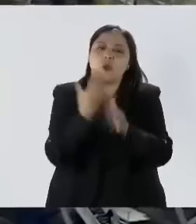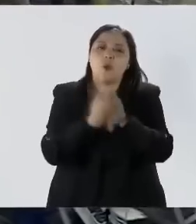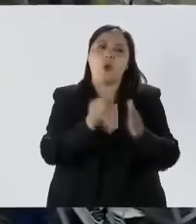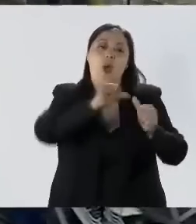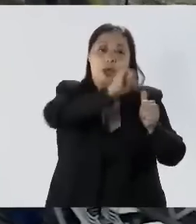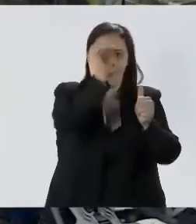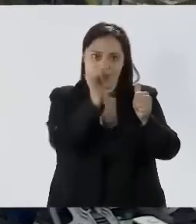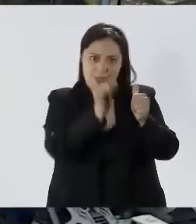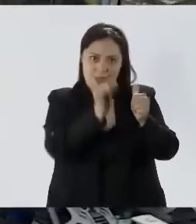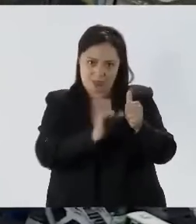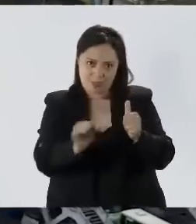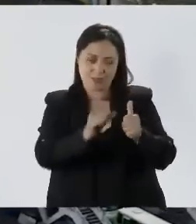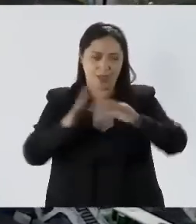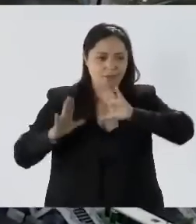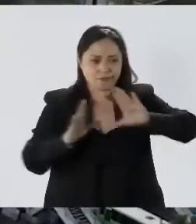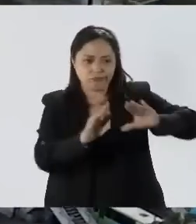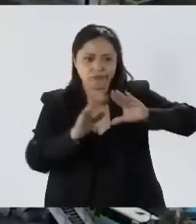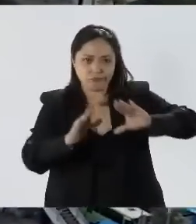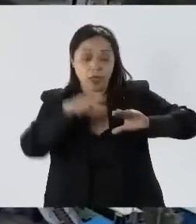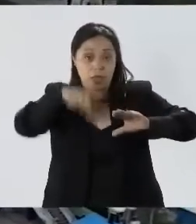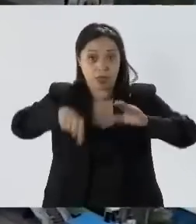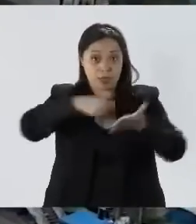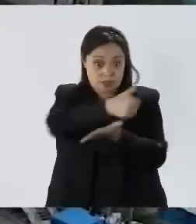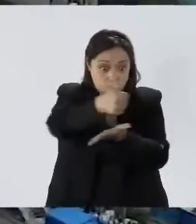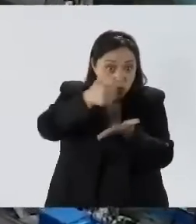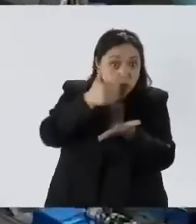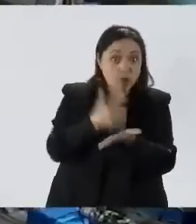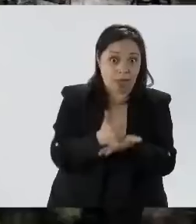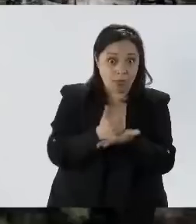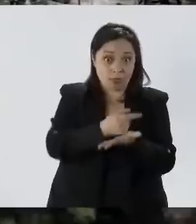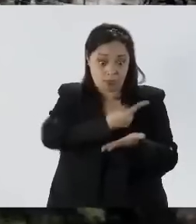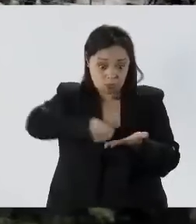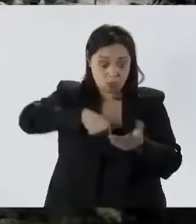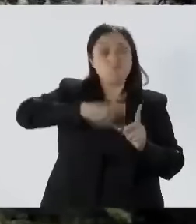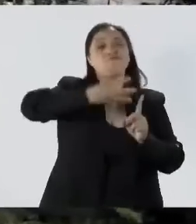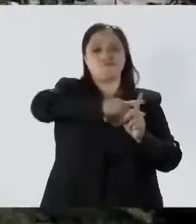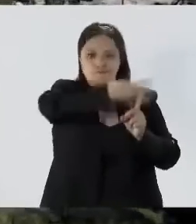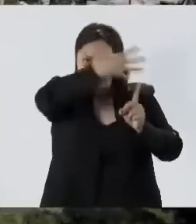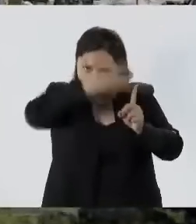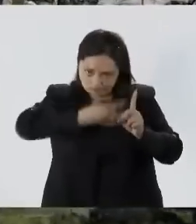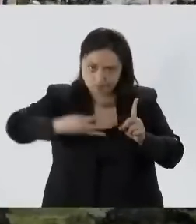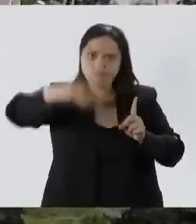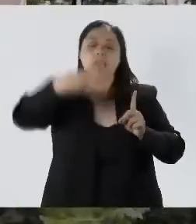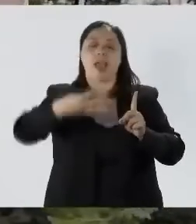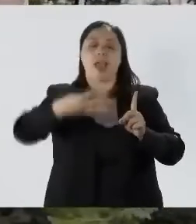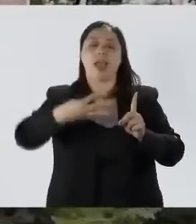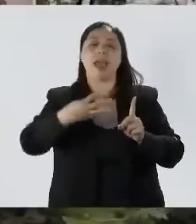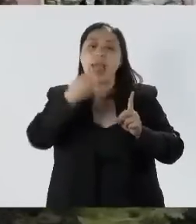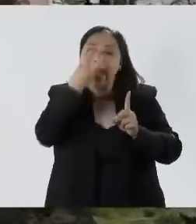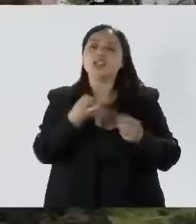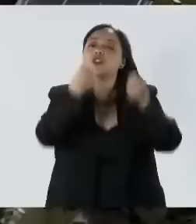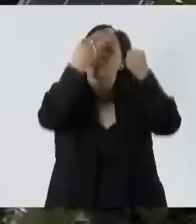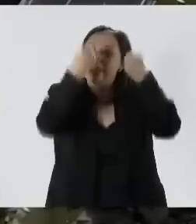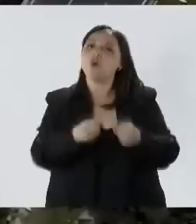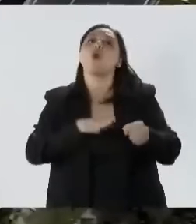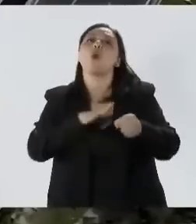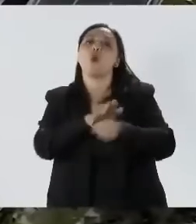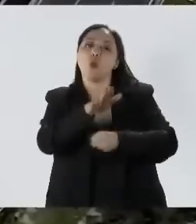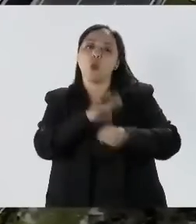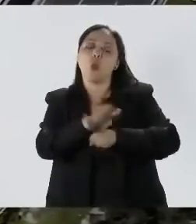una ciudad incluyente de la diversidad sexual y garantizaremos los derechos de esta población y